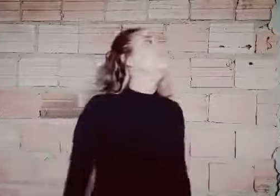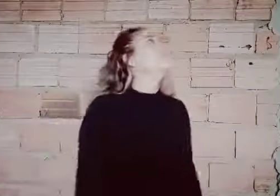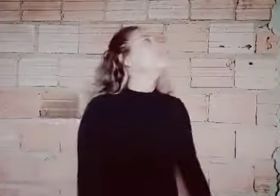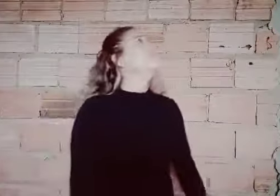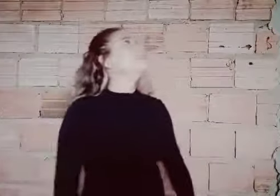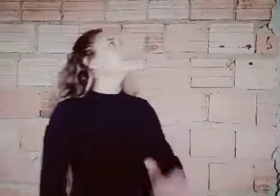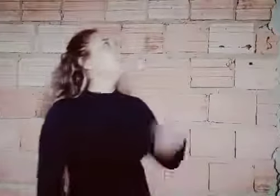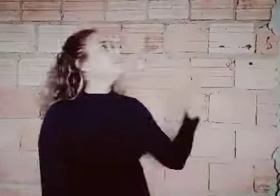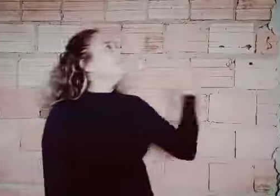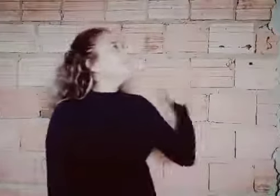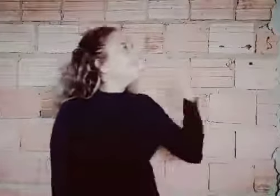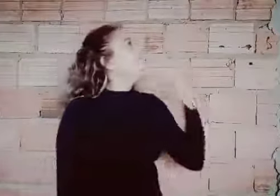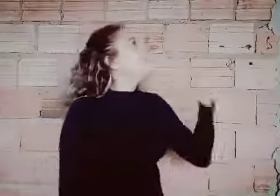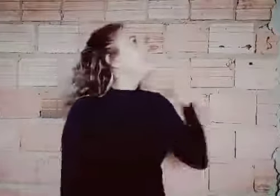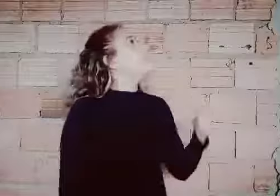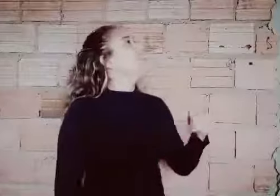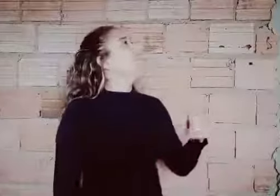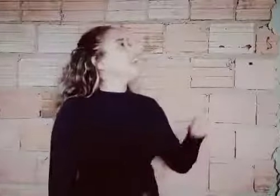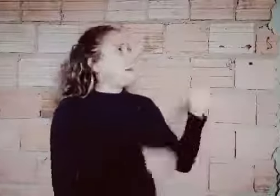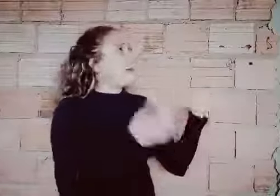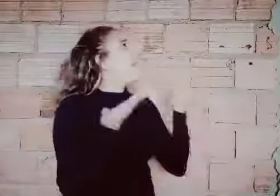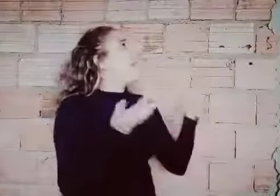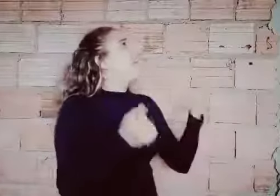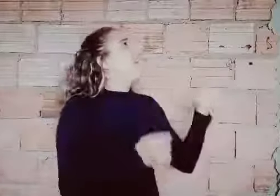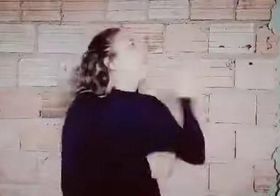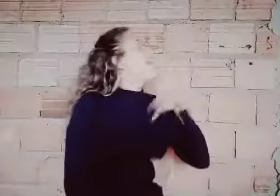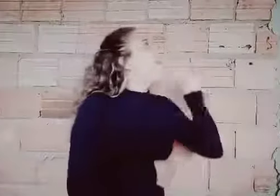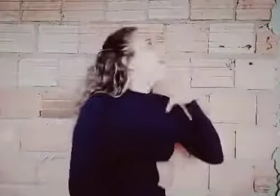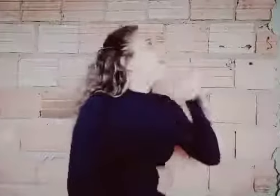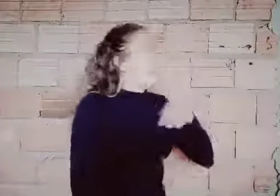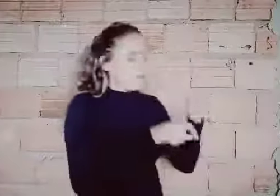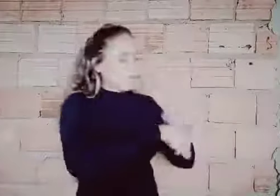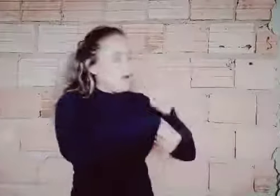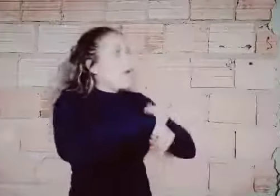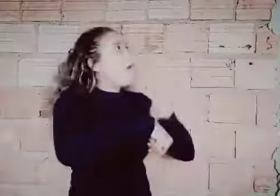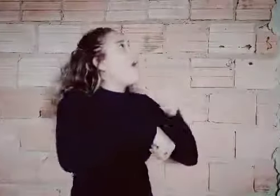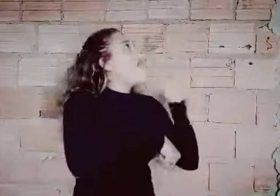Então vem, sem demora, vem